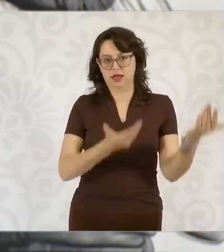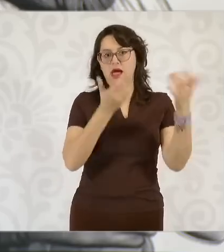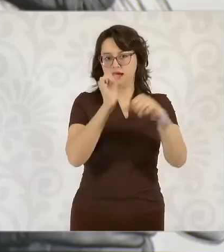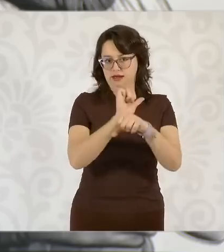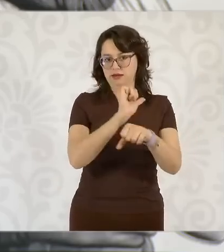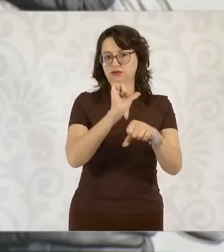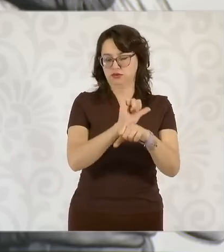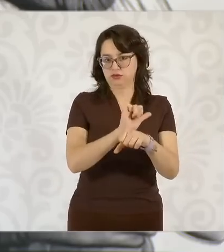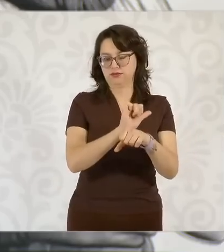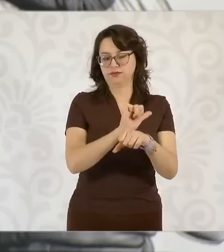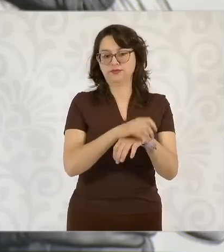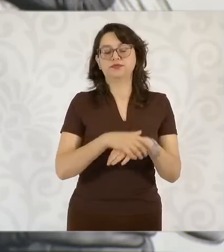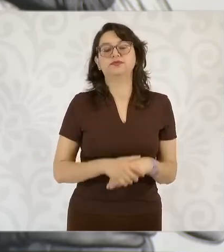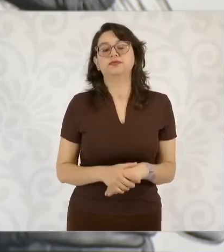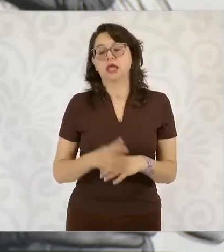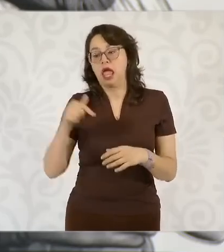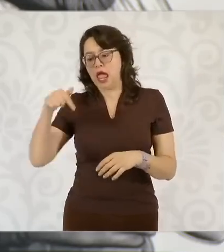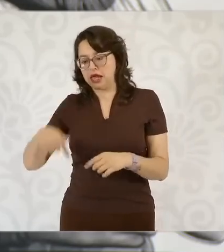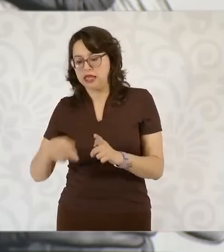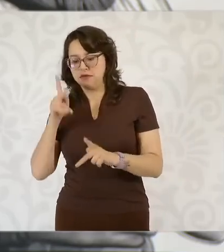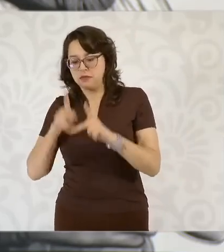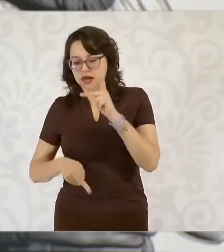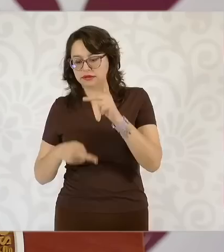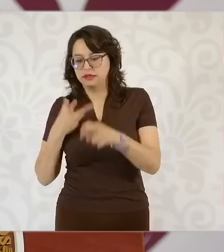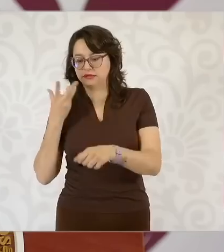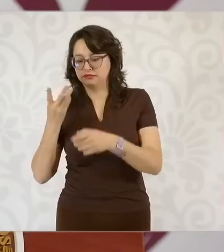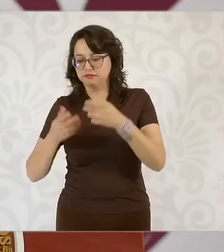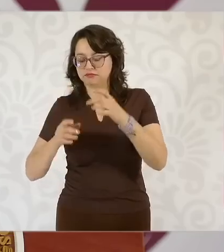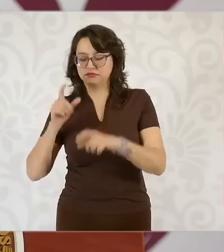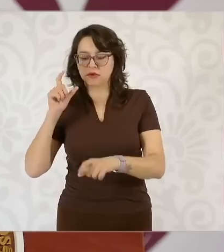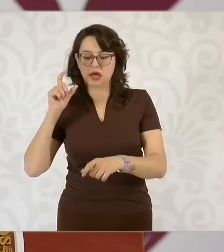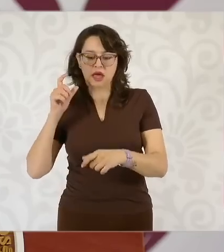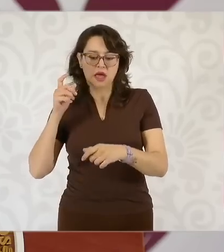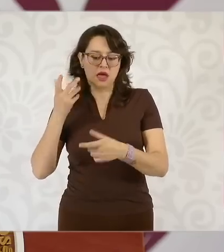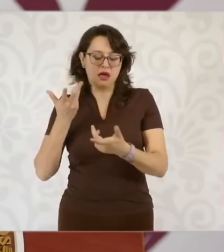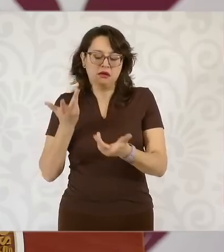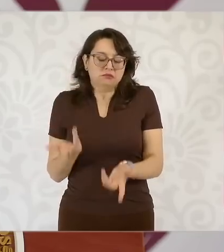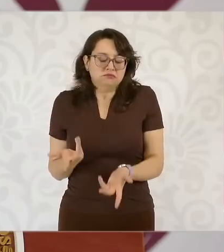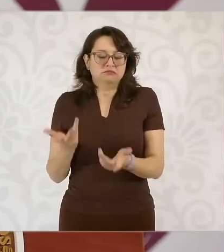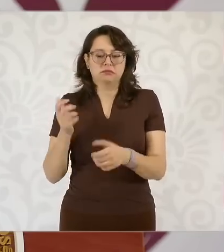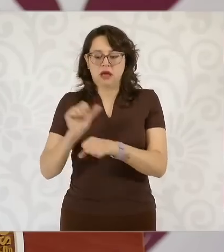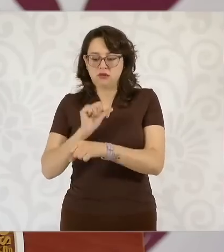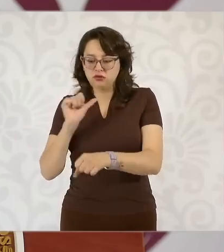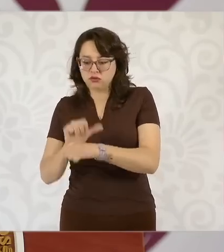Unidos luego regresan luego se van a Estados Unidos luego regresan y luego se forman en